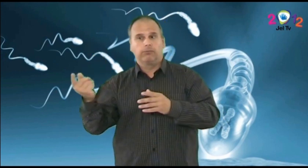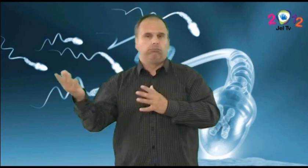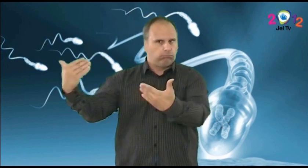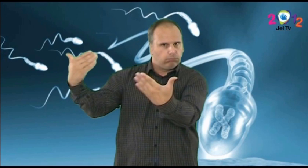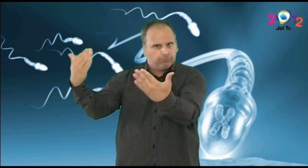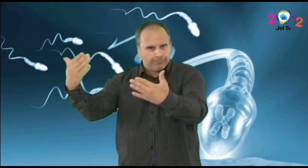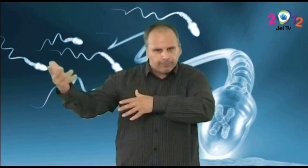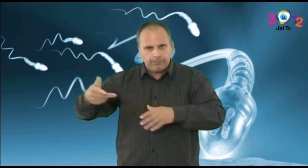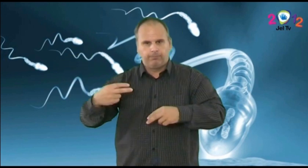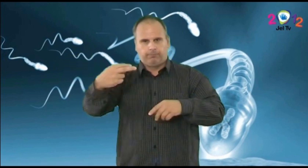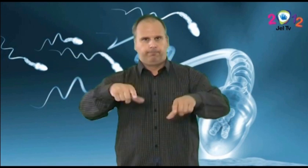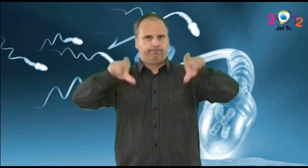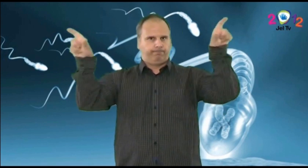Az orvos gyorsan beinvitálja õket, az asszony felfekszik az asztalra.